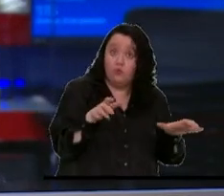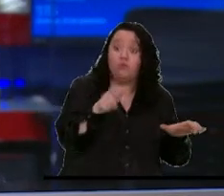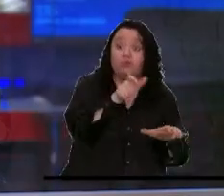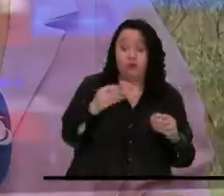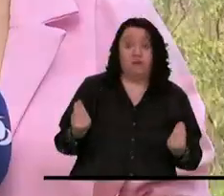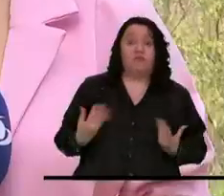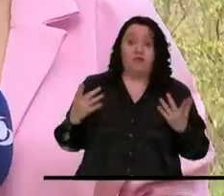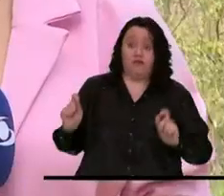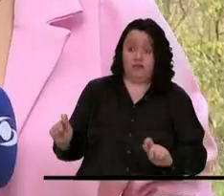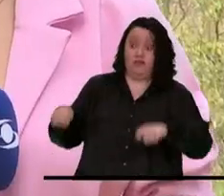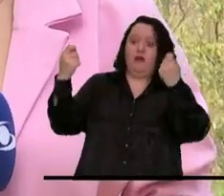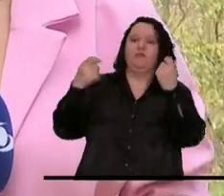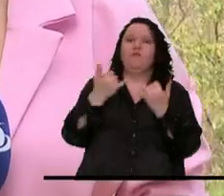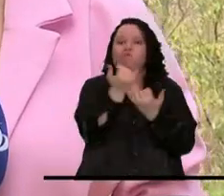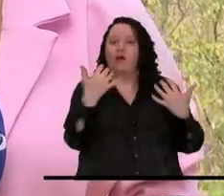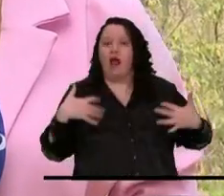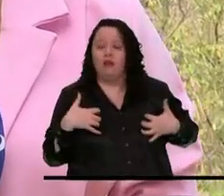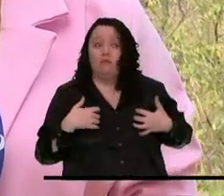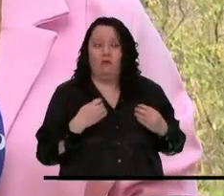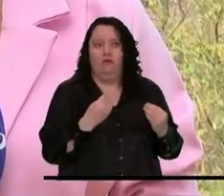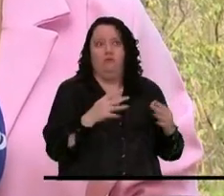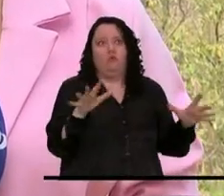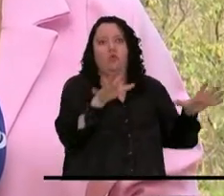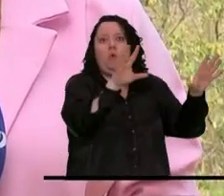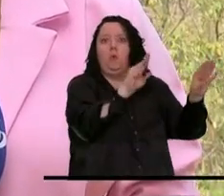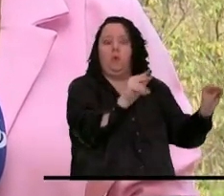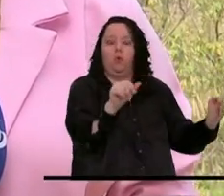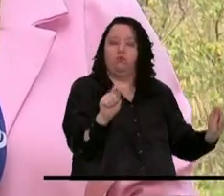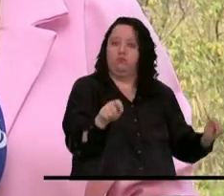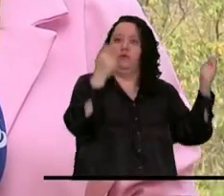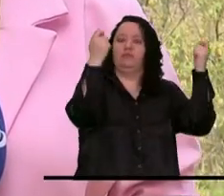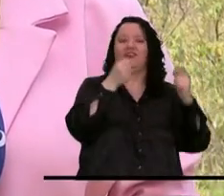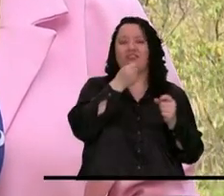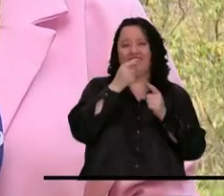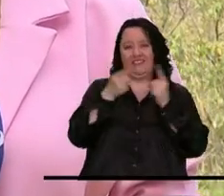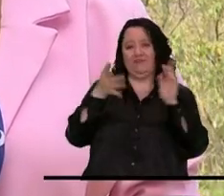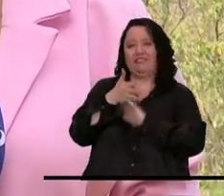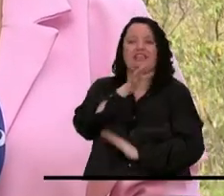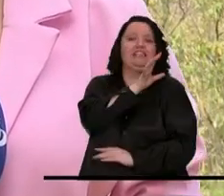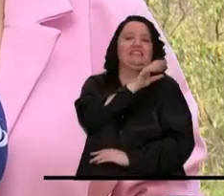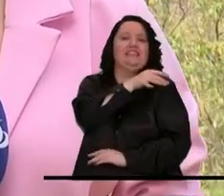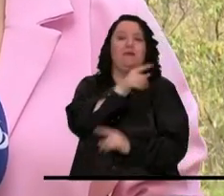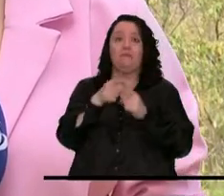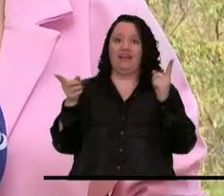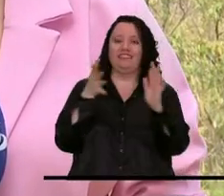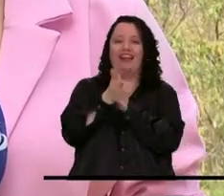héroes para toda la capital del Valle. esta labor logró salvar la vida de muchas personas y especies